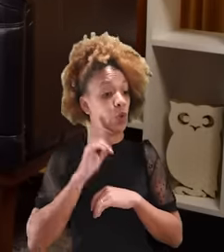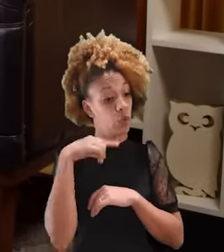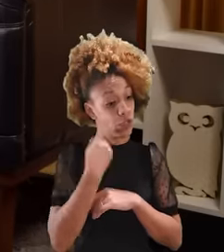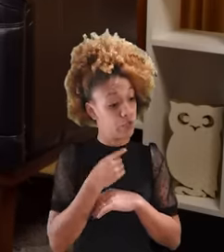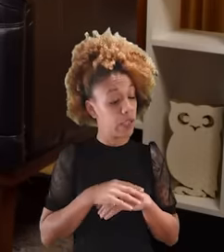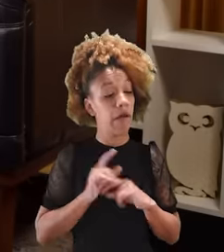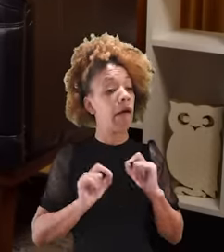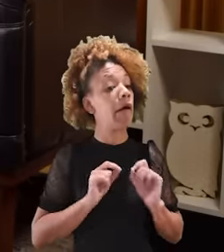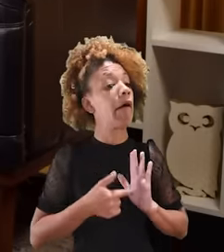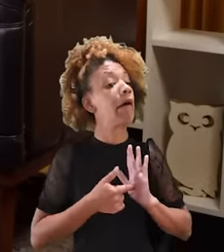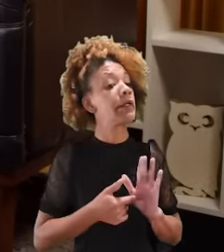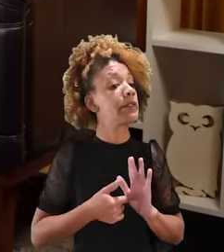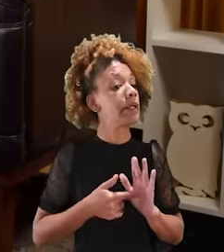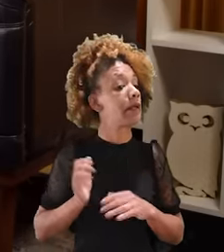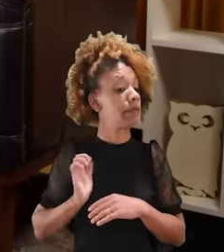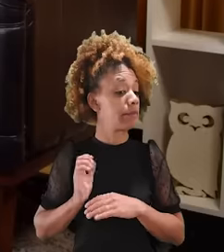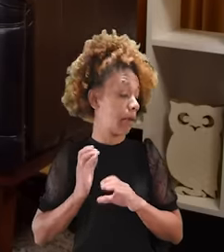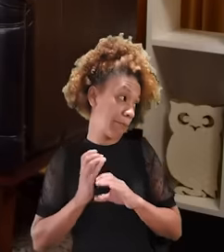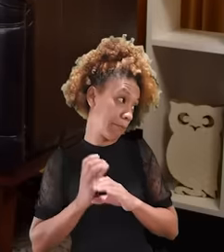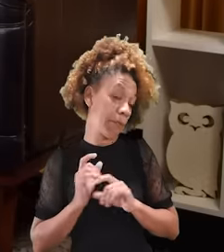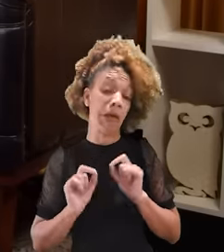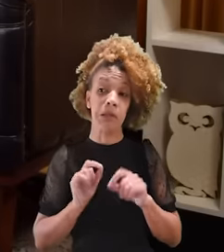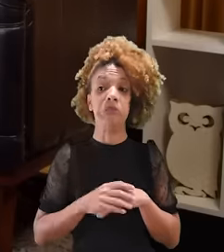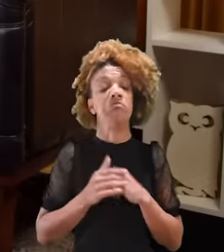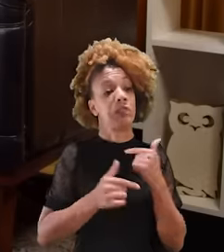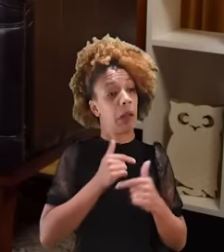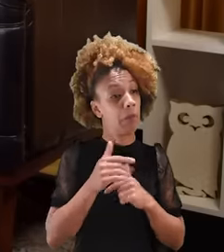saiu do armário no mundo da arquitetura a gente vai começar a fazer esse trabalho para equilibrar